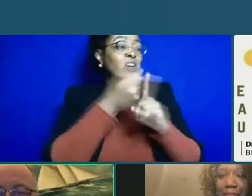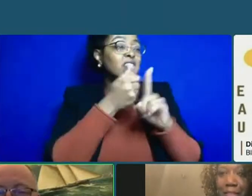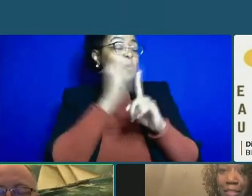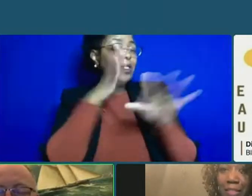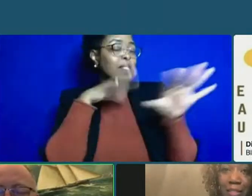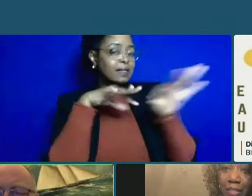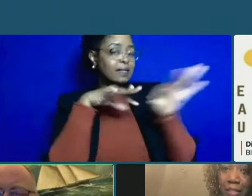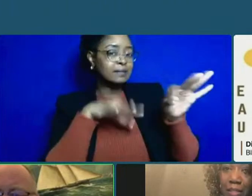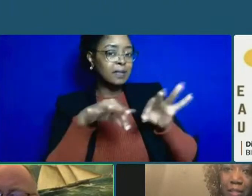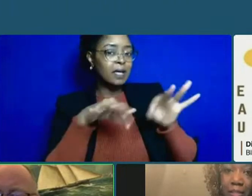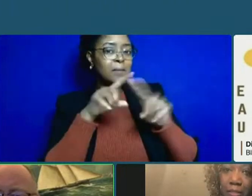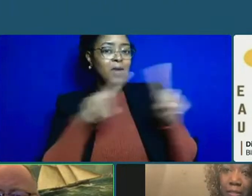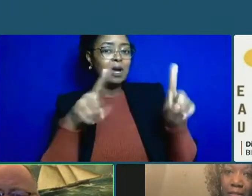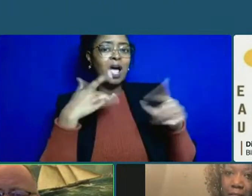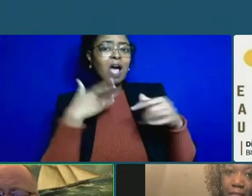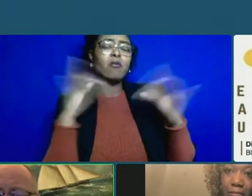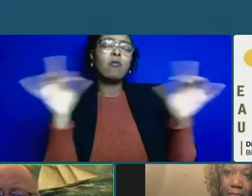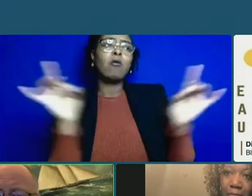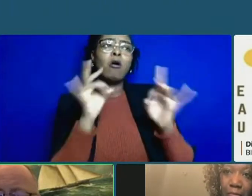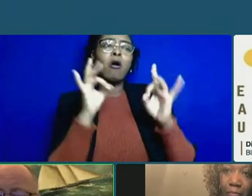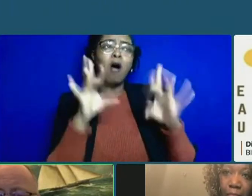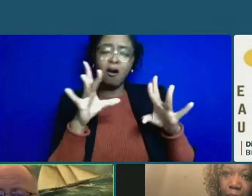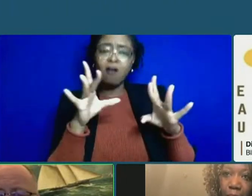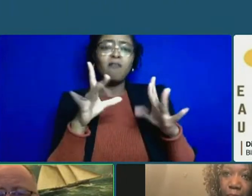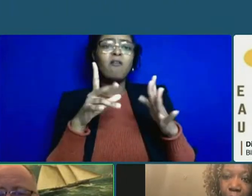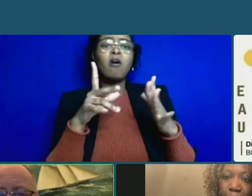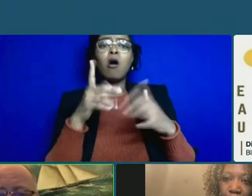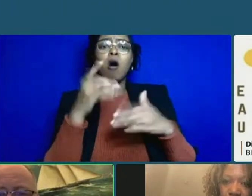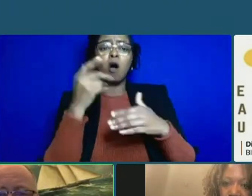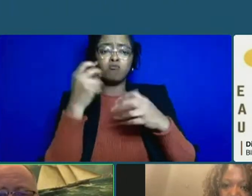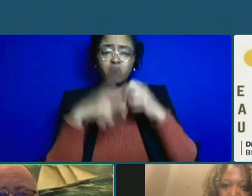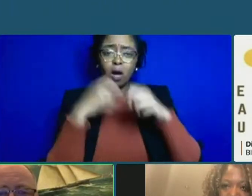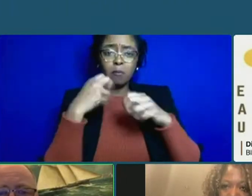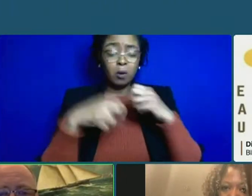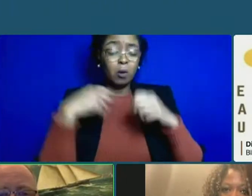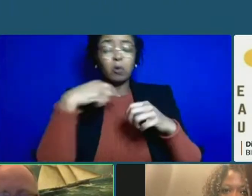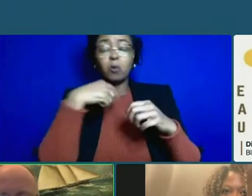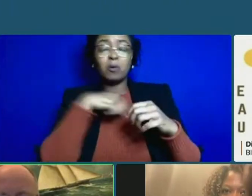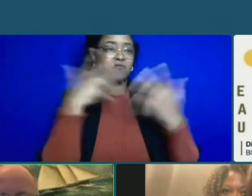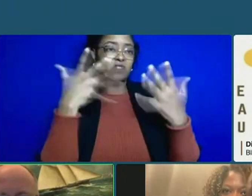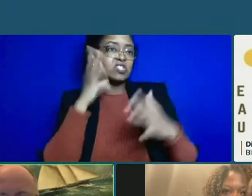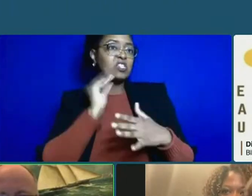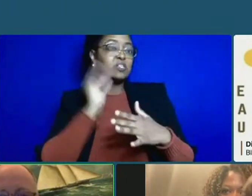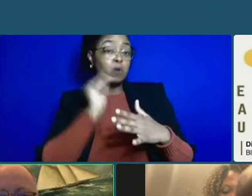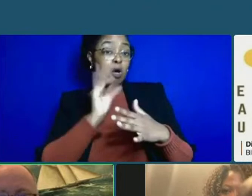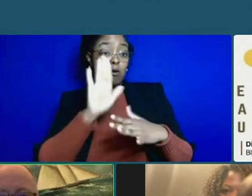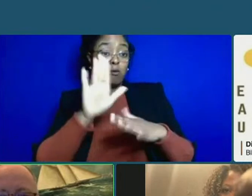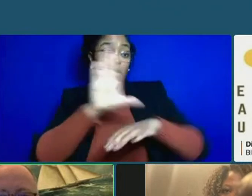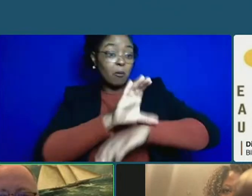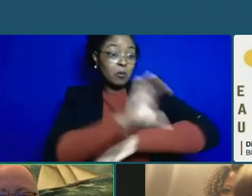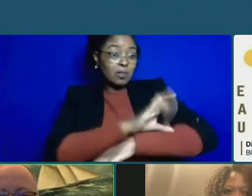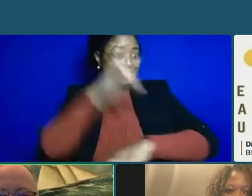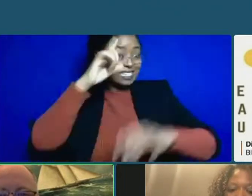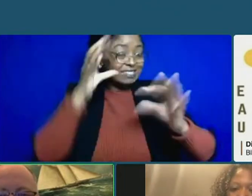difícil. Y sí, sí haya sido opciones pueden fijada. Jugó por